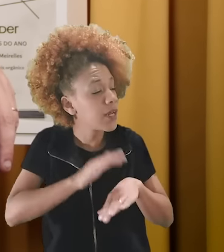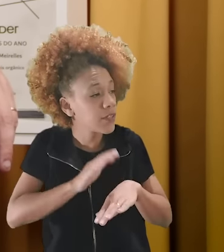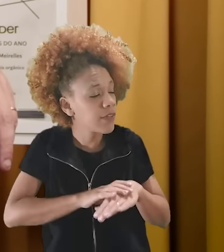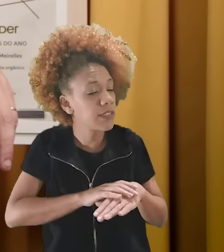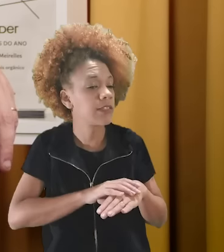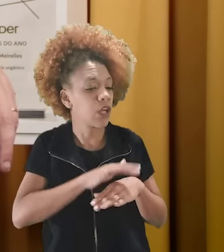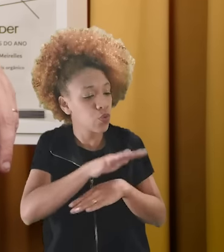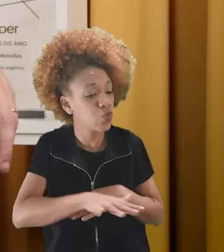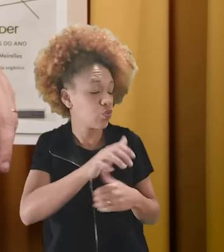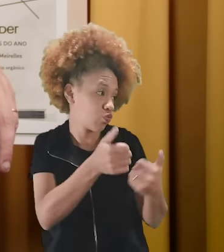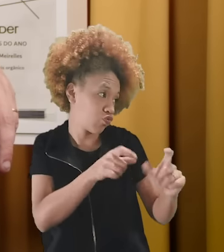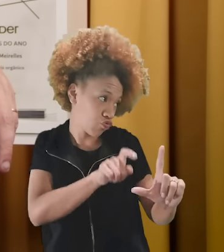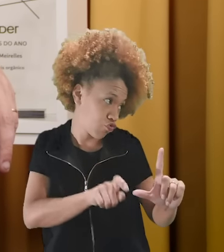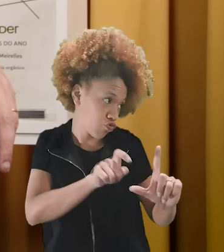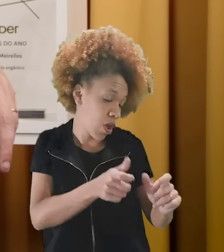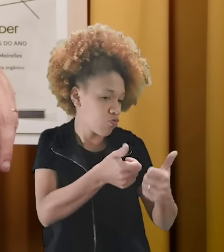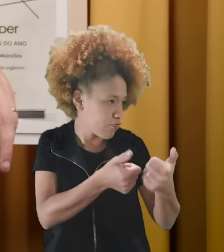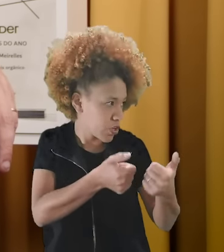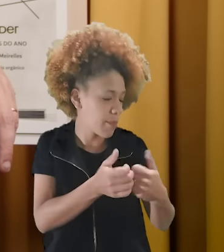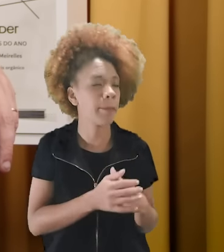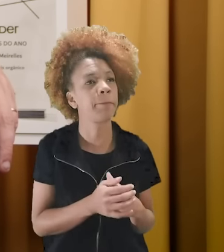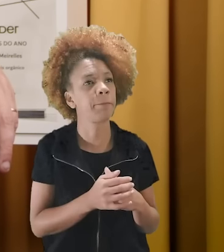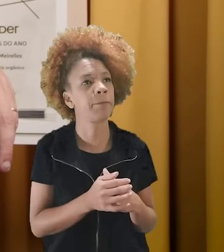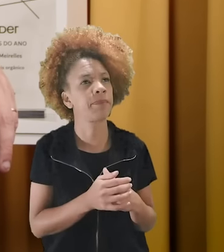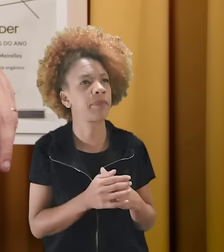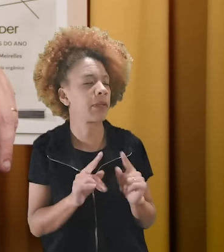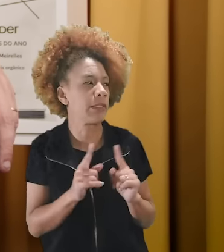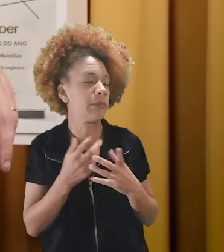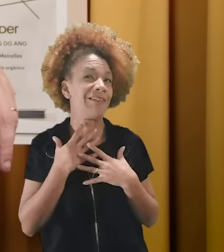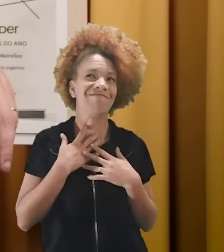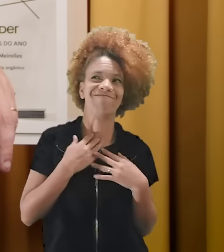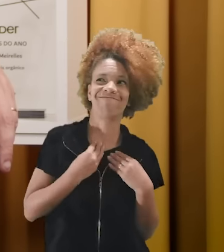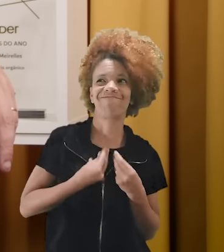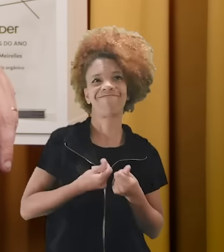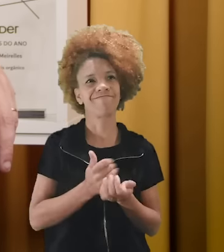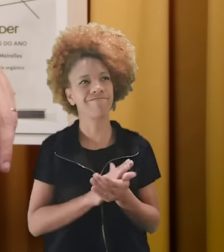no universo digital ali né no no videogame não te dá uma coceira de você falar pô acho que eu